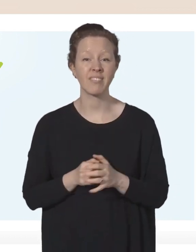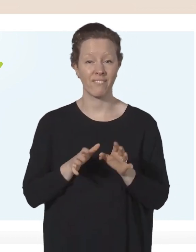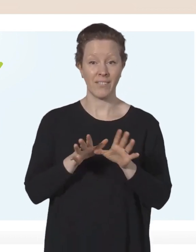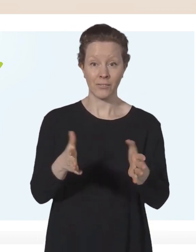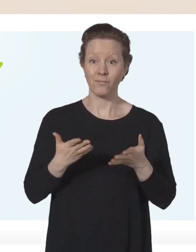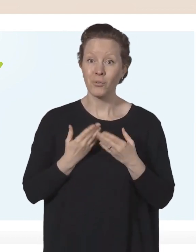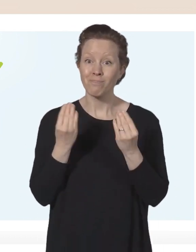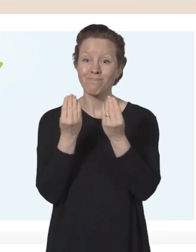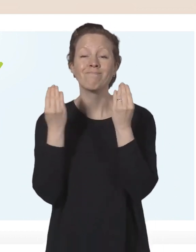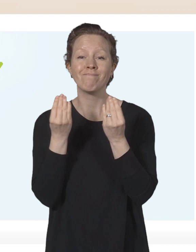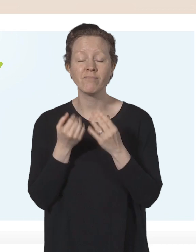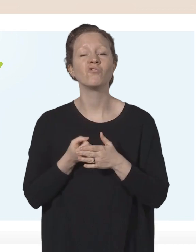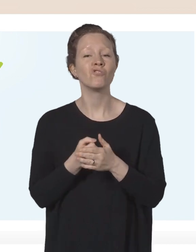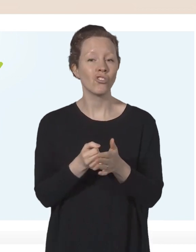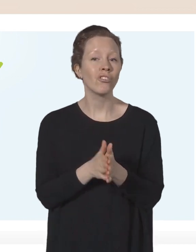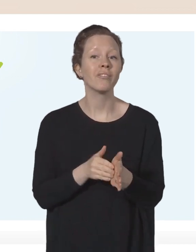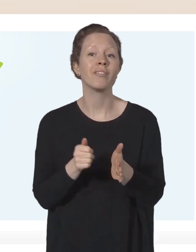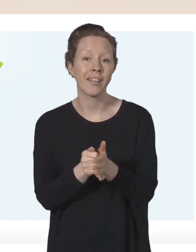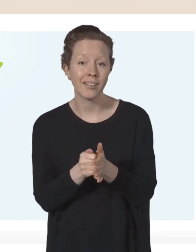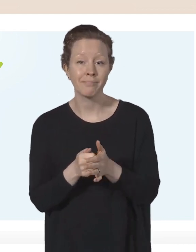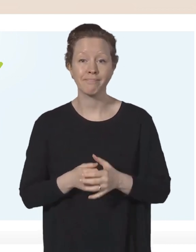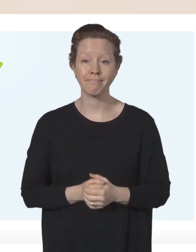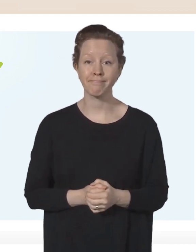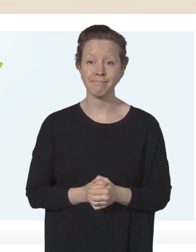erbjuds de flesta undervisning i stödtecken, -